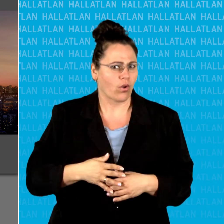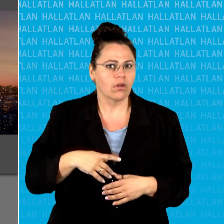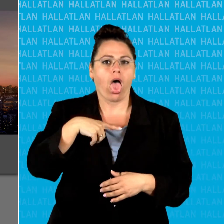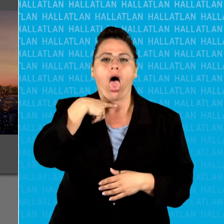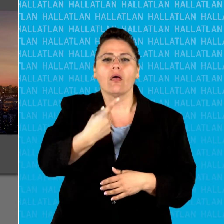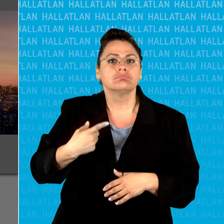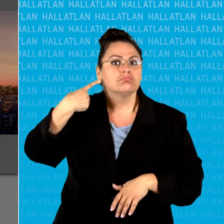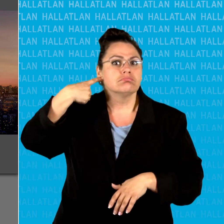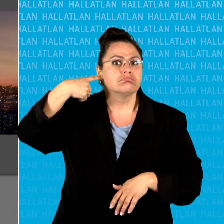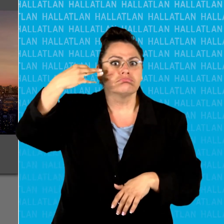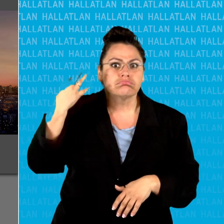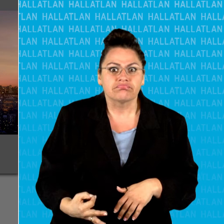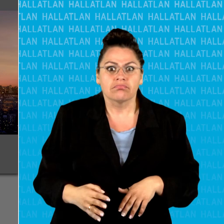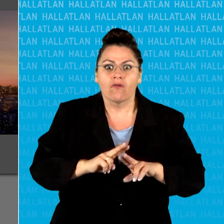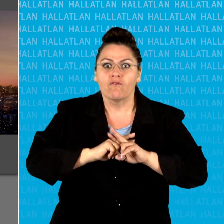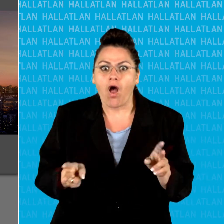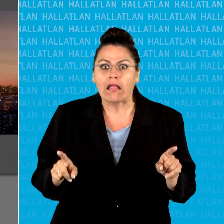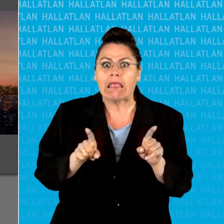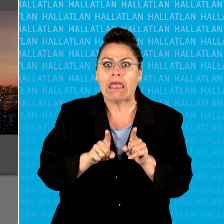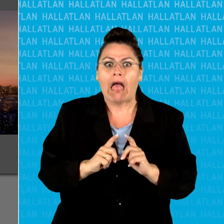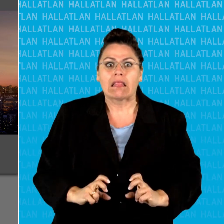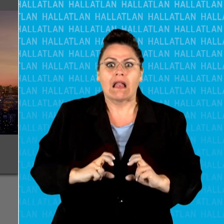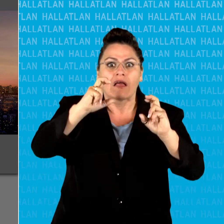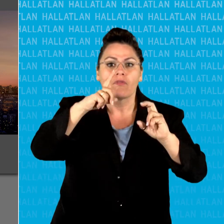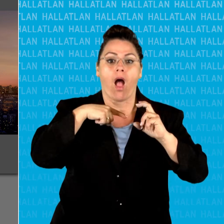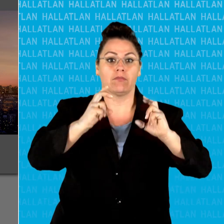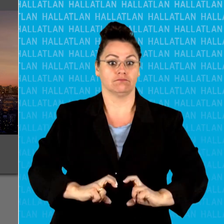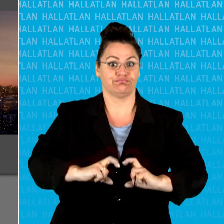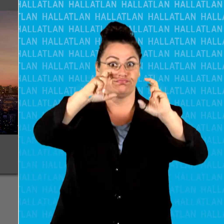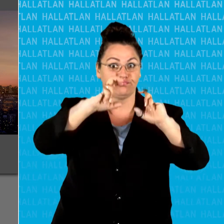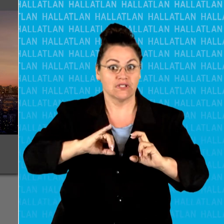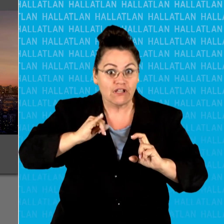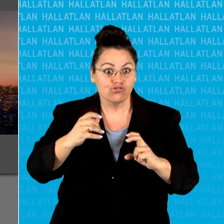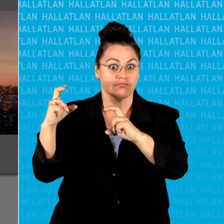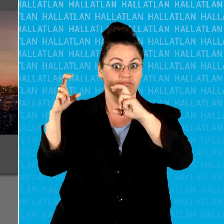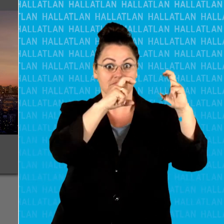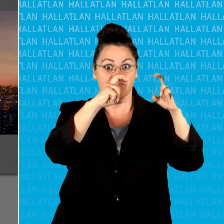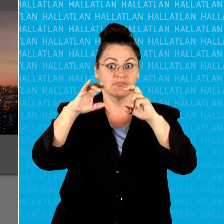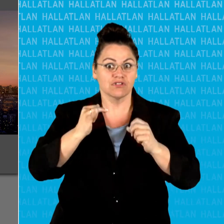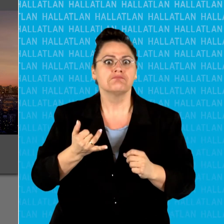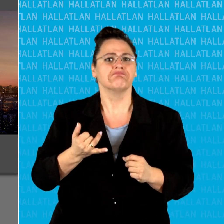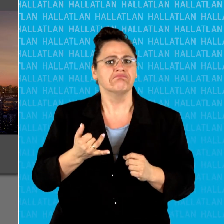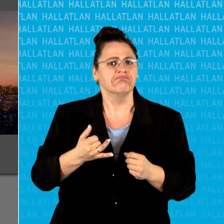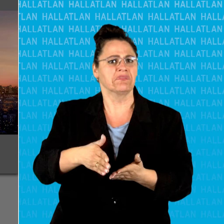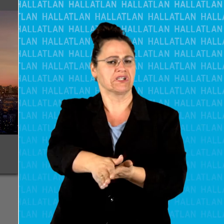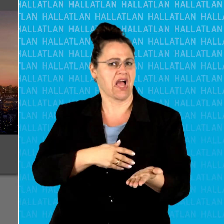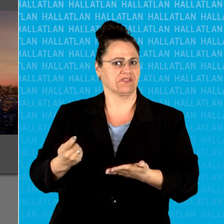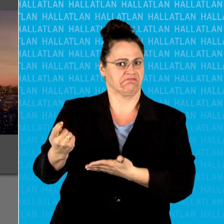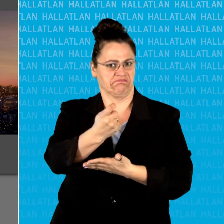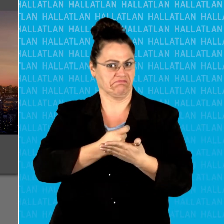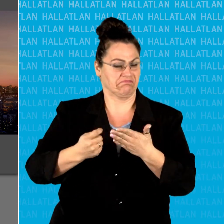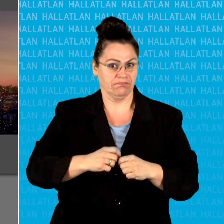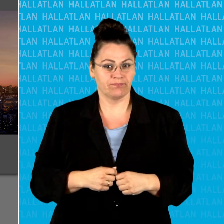amikor hallott róla, hogy már létezik olyan lift, ami függőlegesen és vízszintesen is mozog.